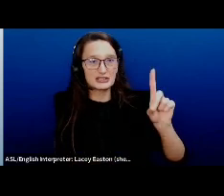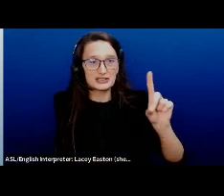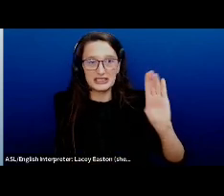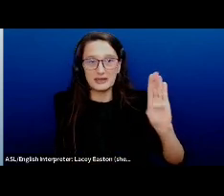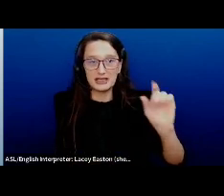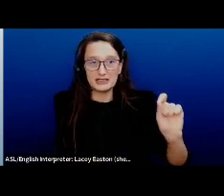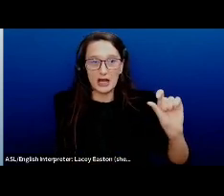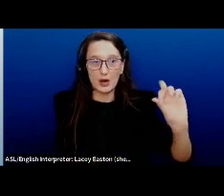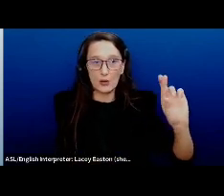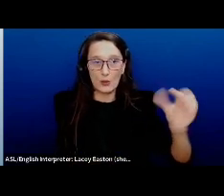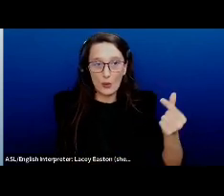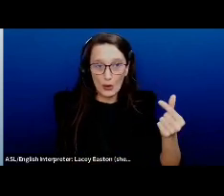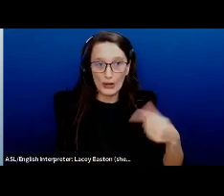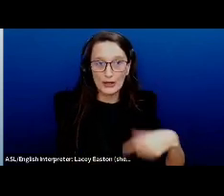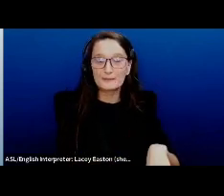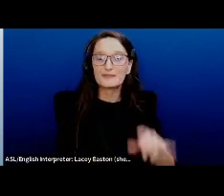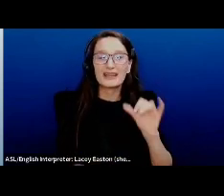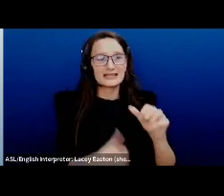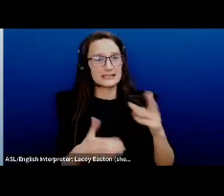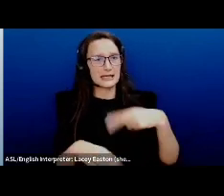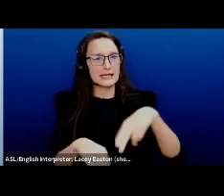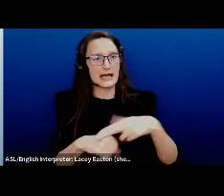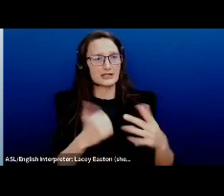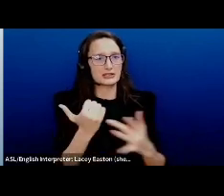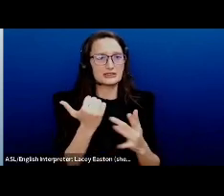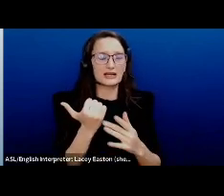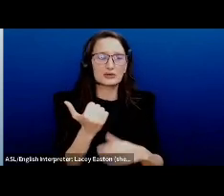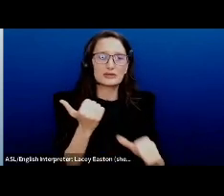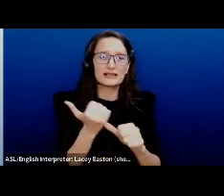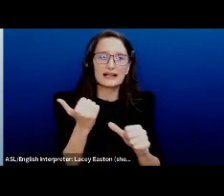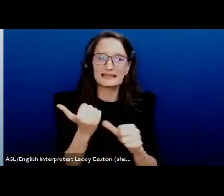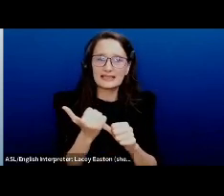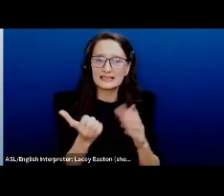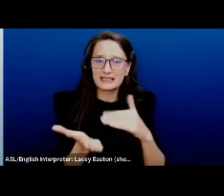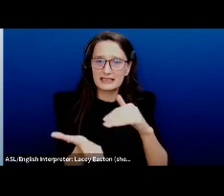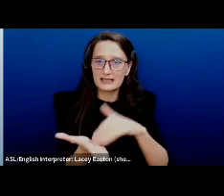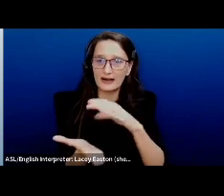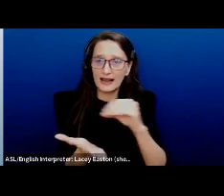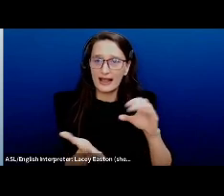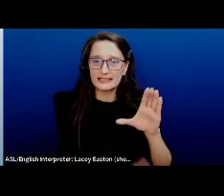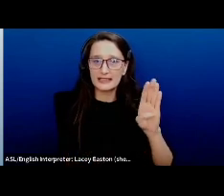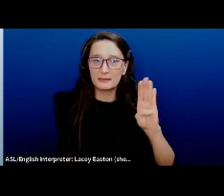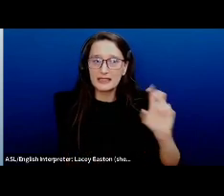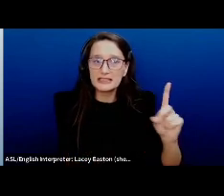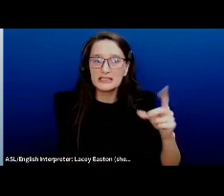centro nacional de asistencia técnica. El NCDB trabaja con proyectos estatales para personas con sordoceguera y otros socios